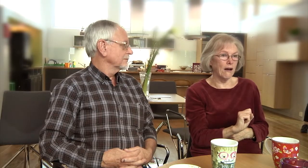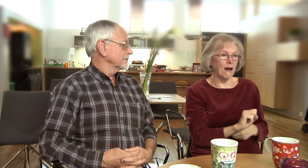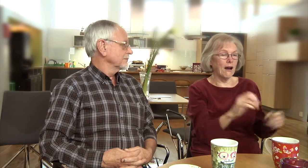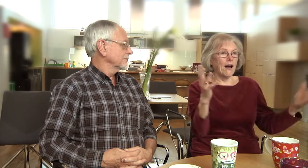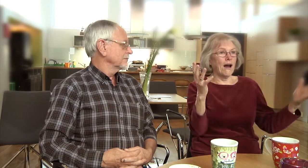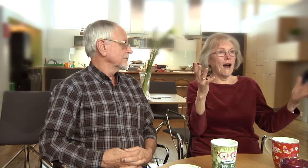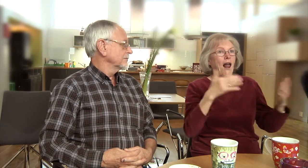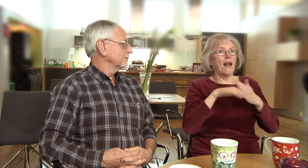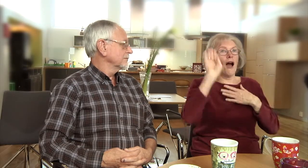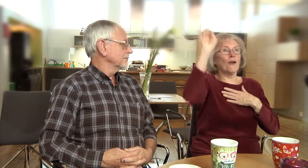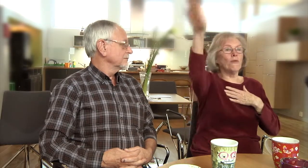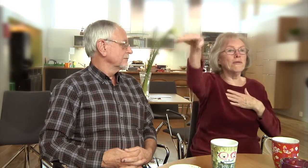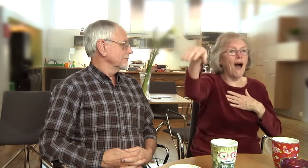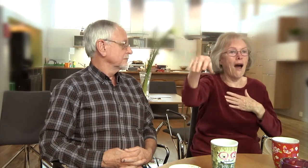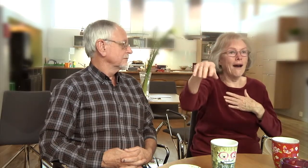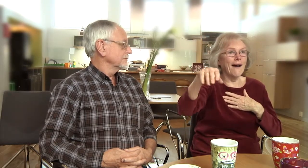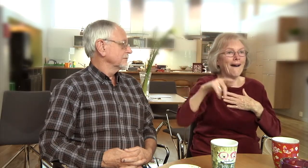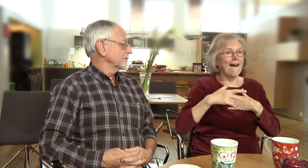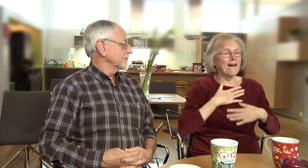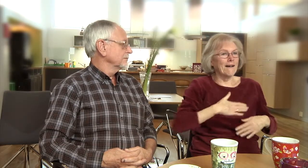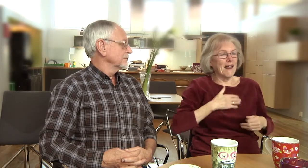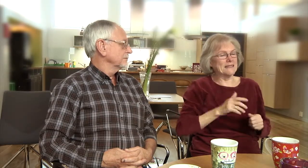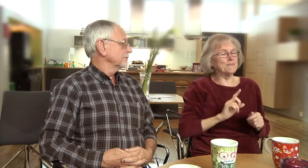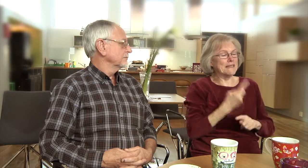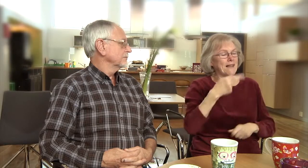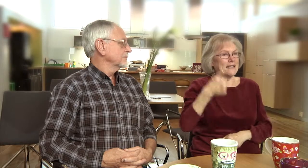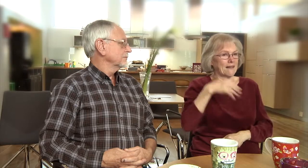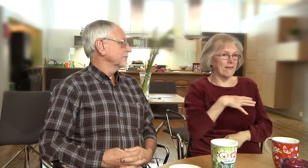De følte seg veldig langt unna, og særlig min eldste datter.